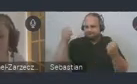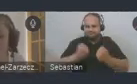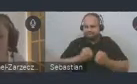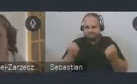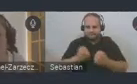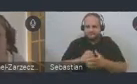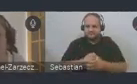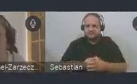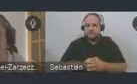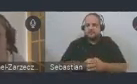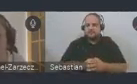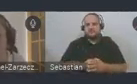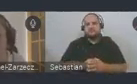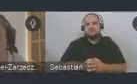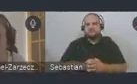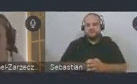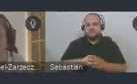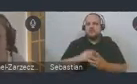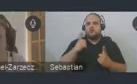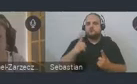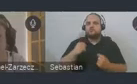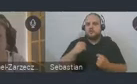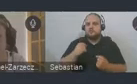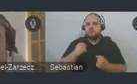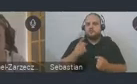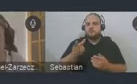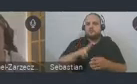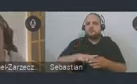do których należą osoby z pokolenia X czy pokolenia baby boomers,